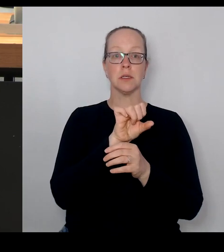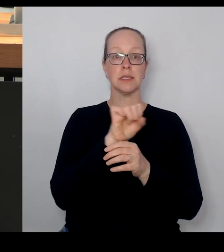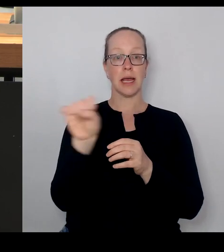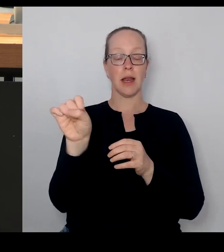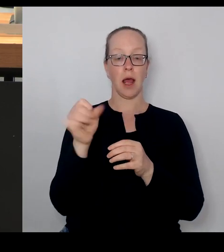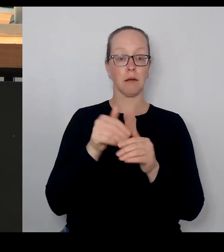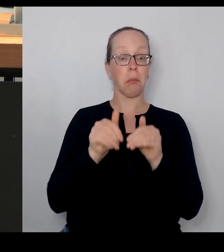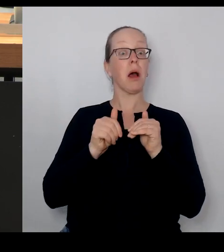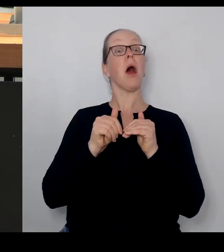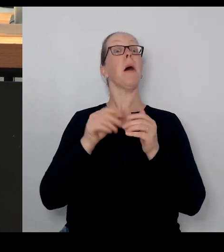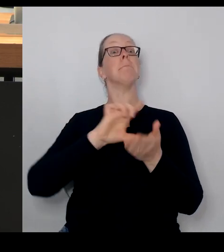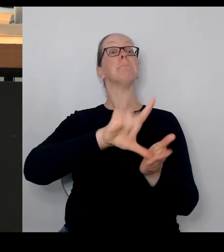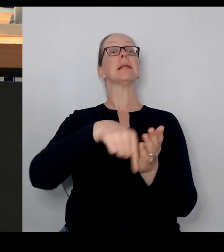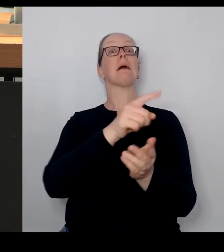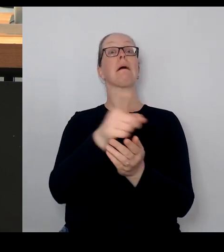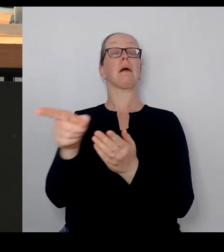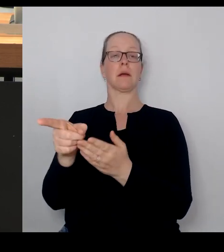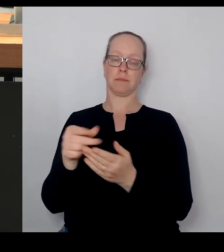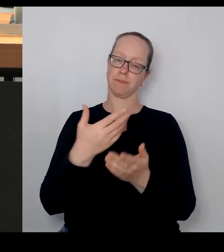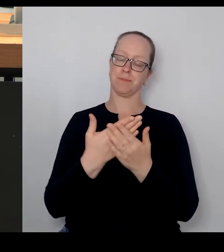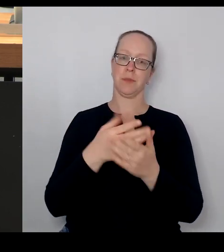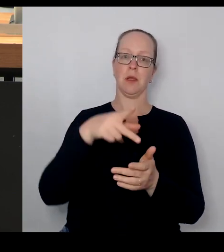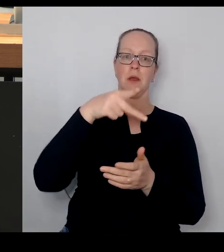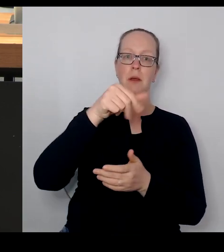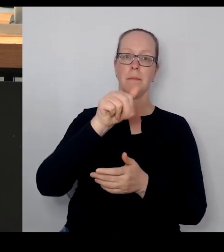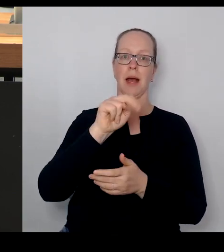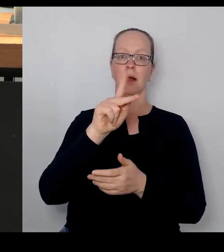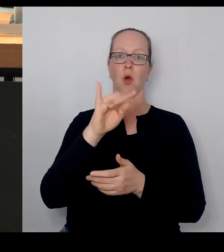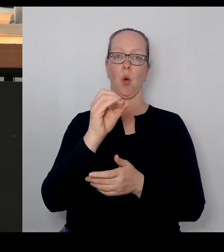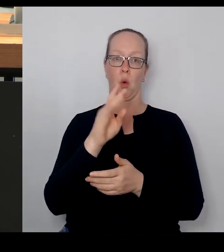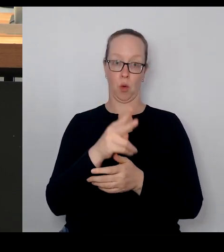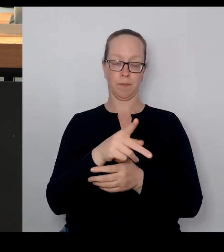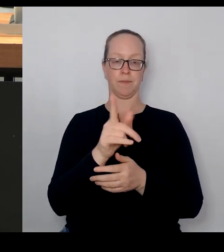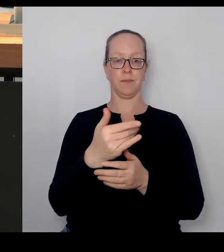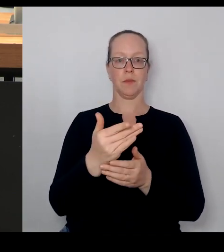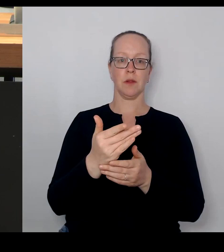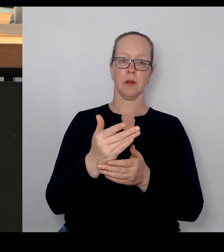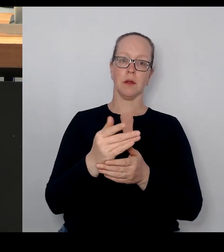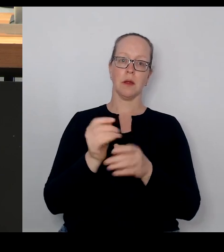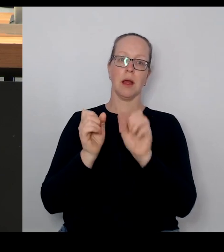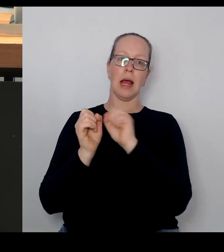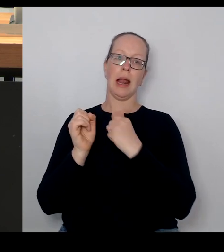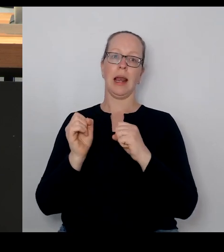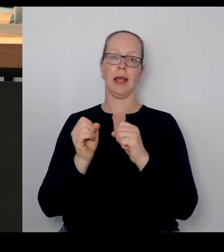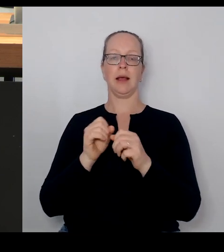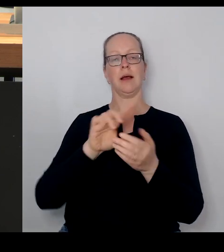Rekommunalisierung unter dem linken Bezirksbürgermeister Sören Benn. Da ist das komplett gestoppt worden, weil das Schulamt in